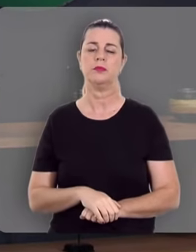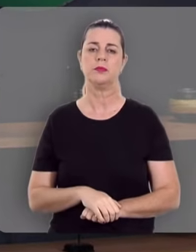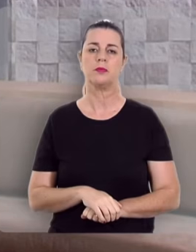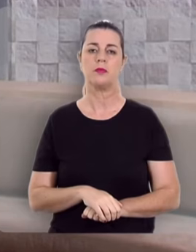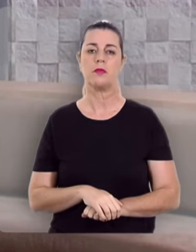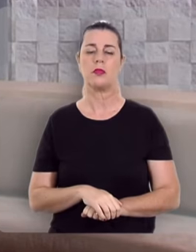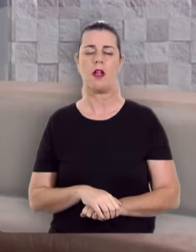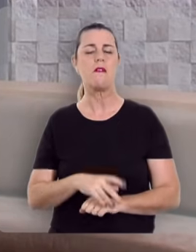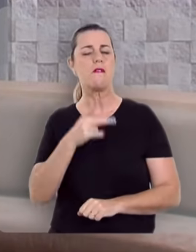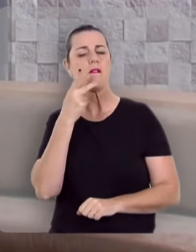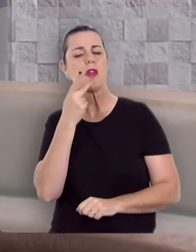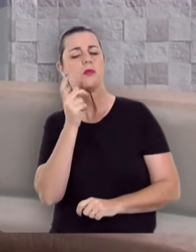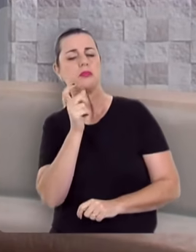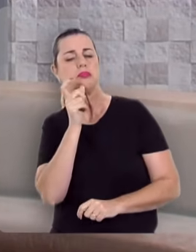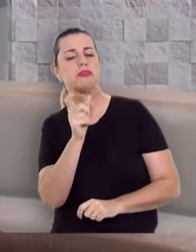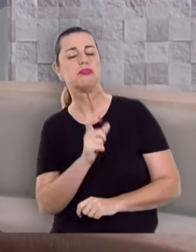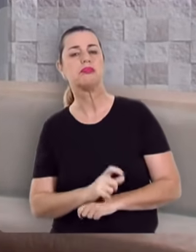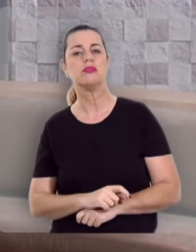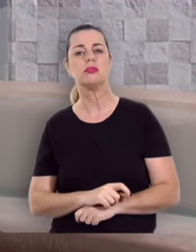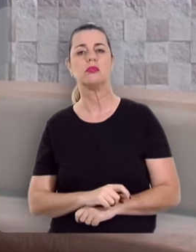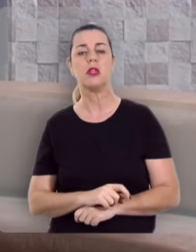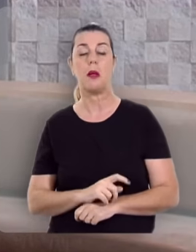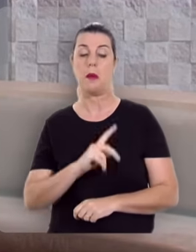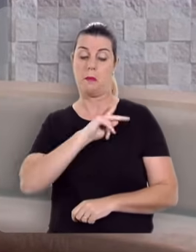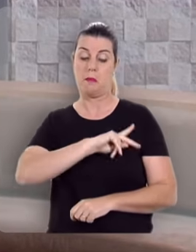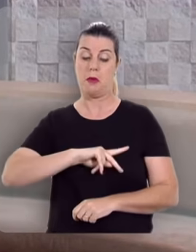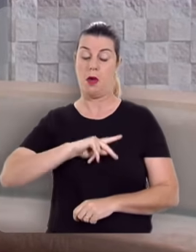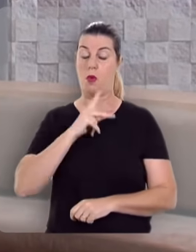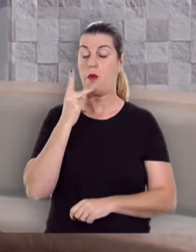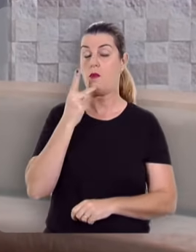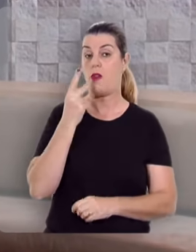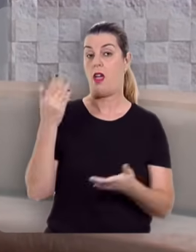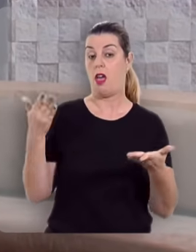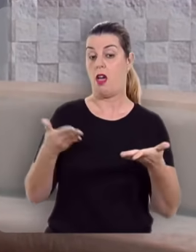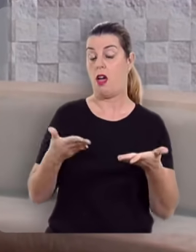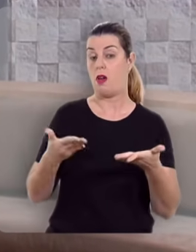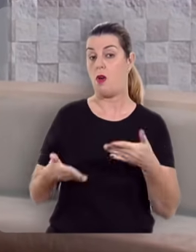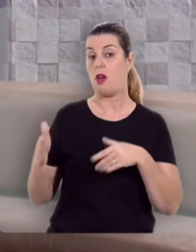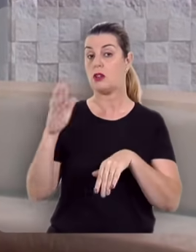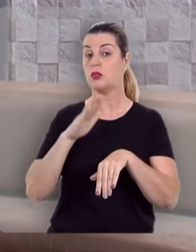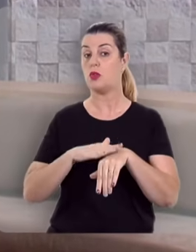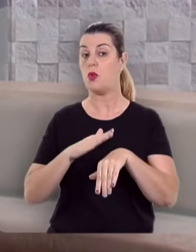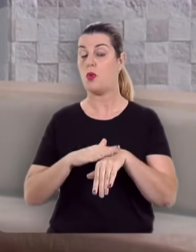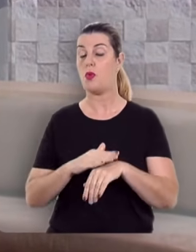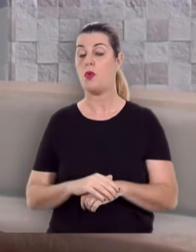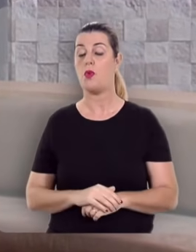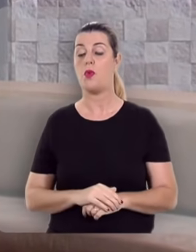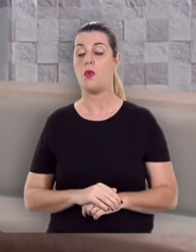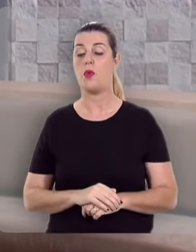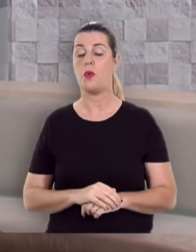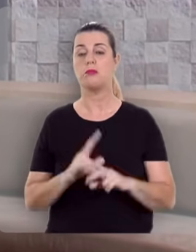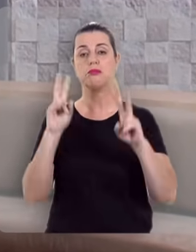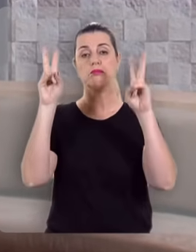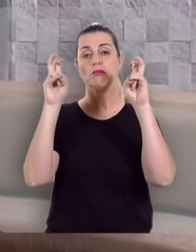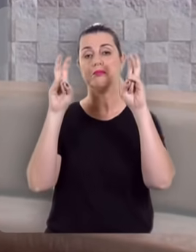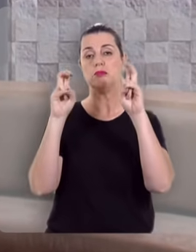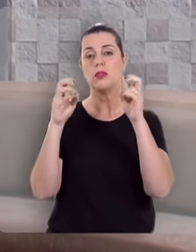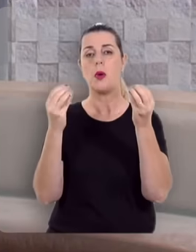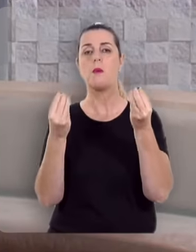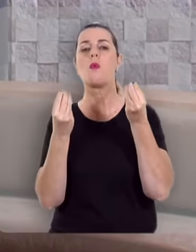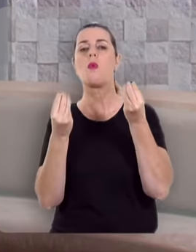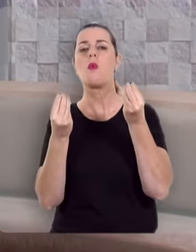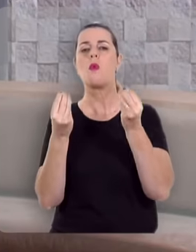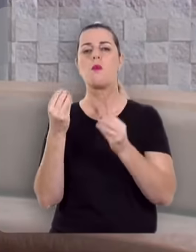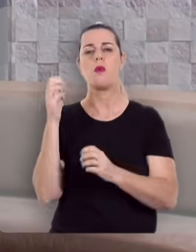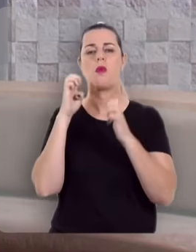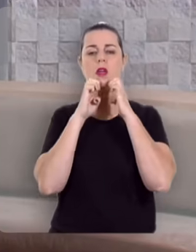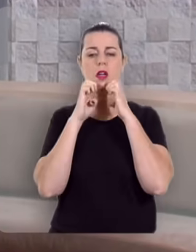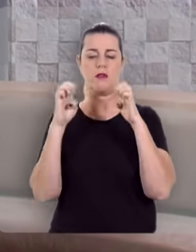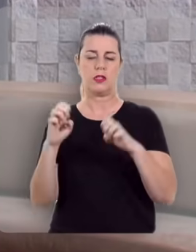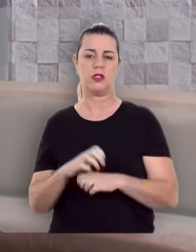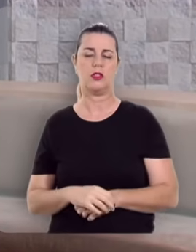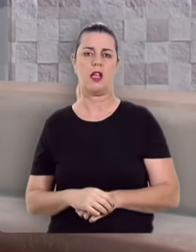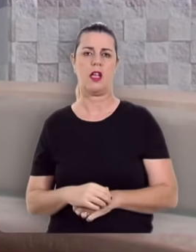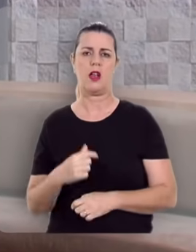é dito isto Paulo vai tratar agora sobre a natureza do evangélico aí ele disse eu não